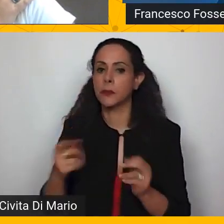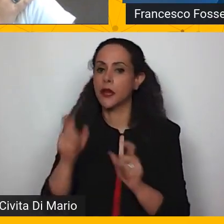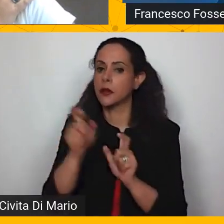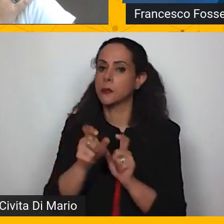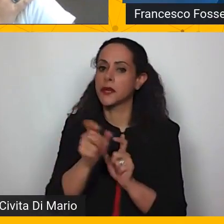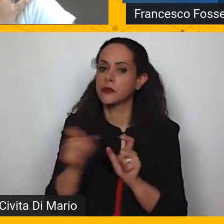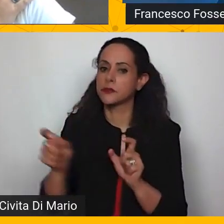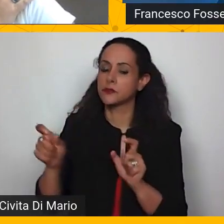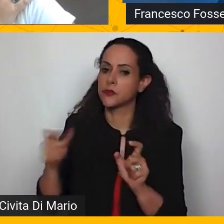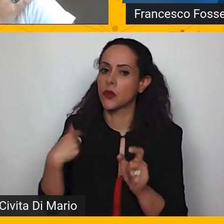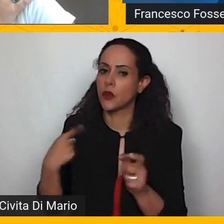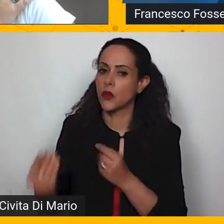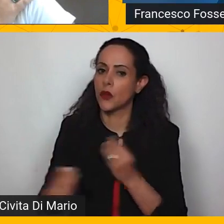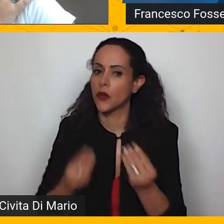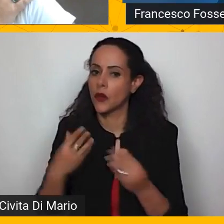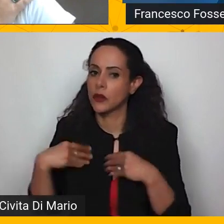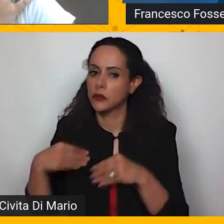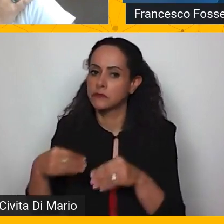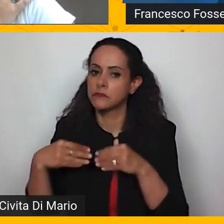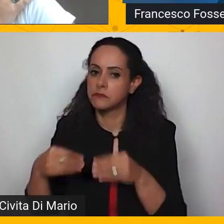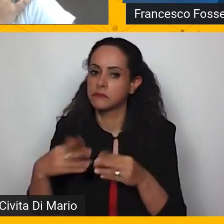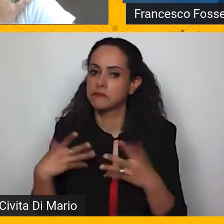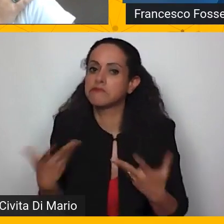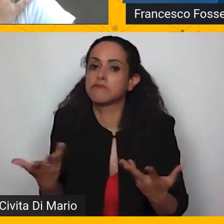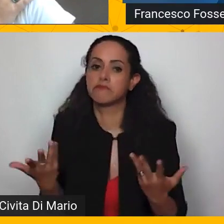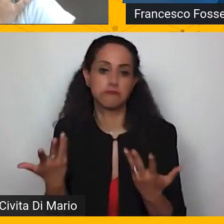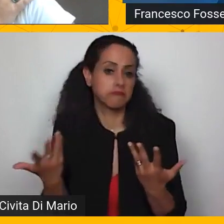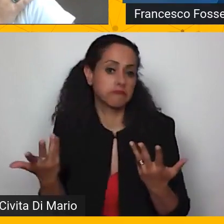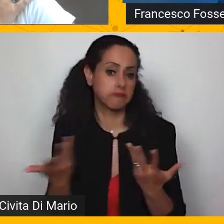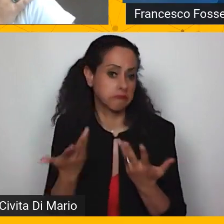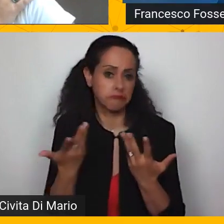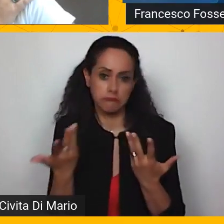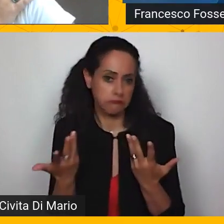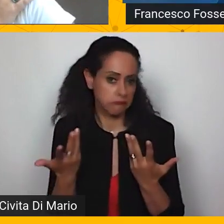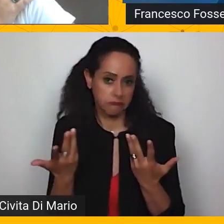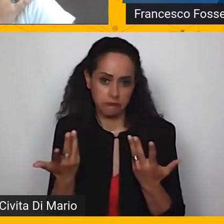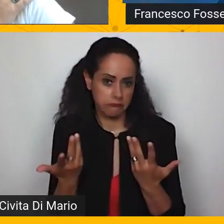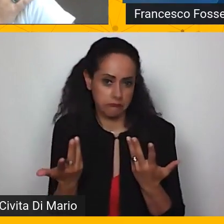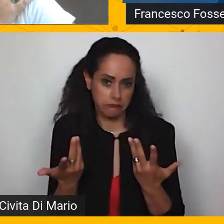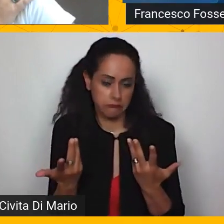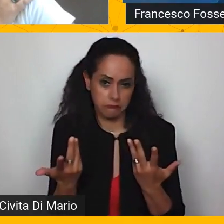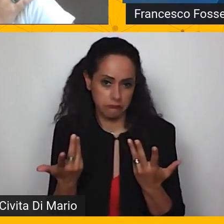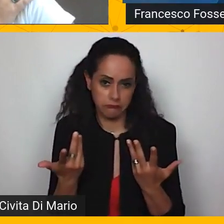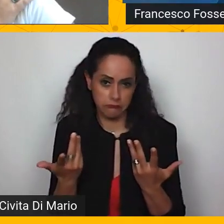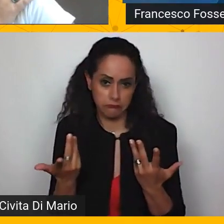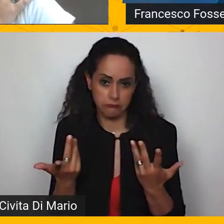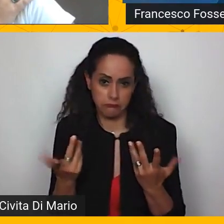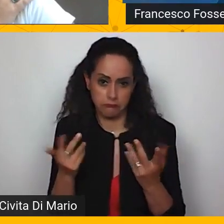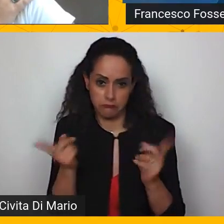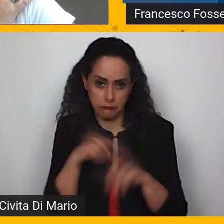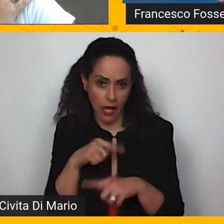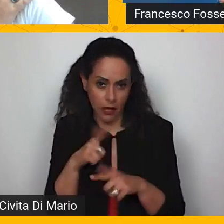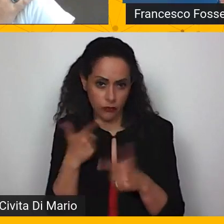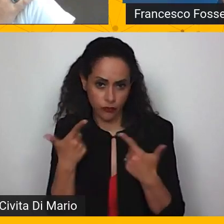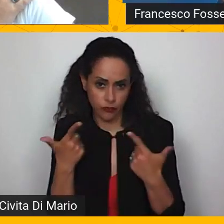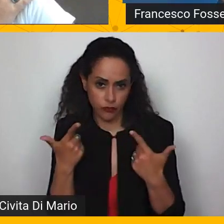le altre persone che le frequentano non non cioè nel